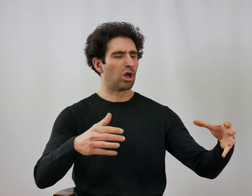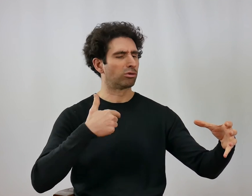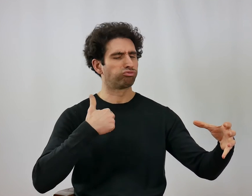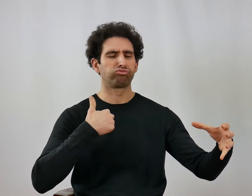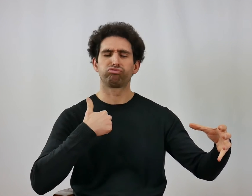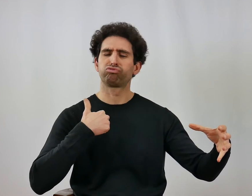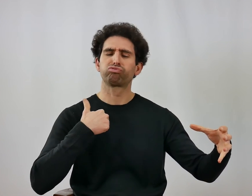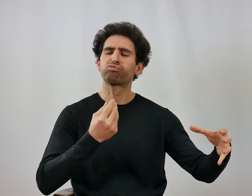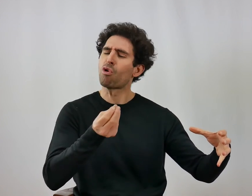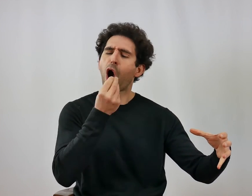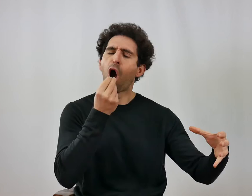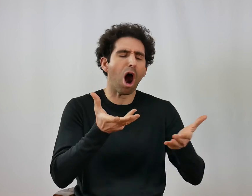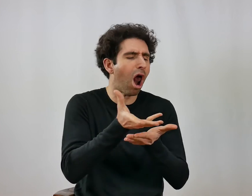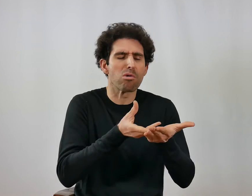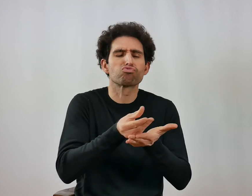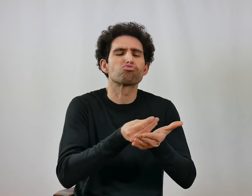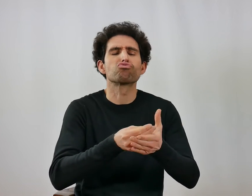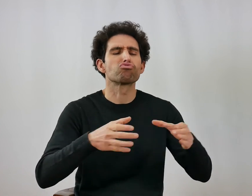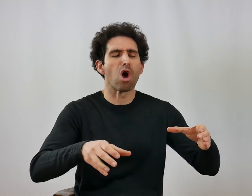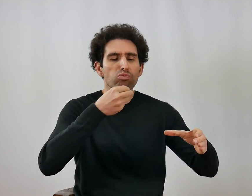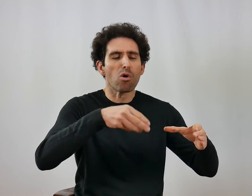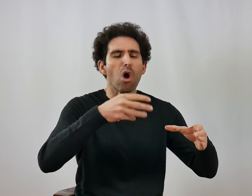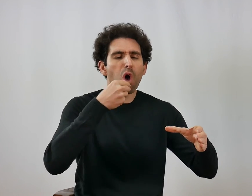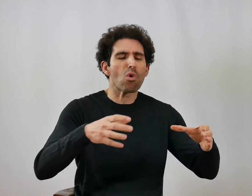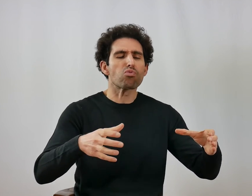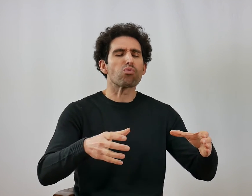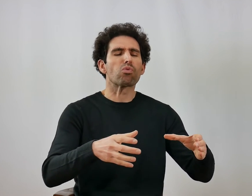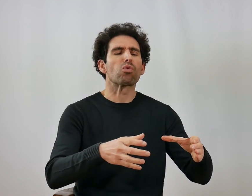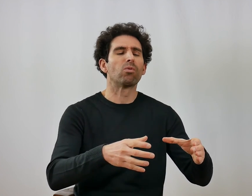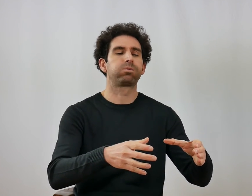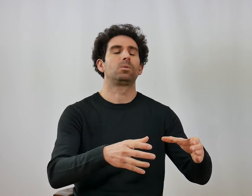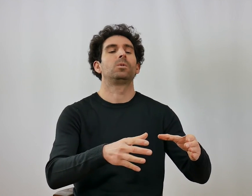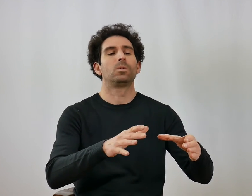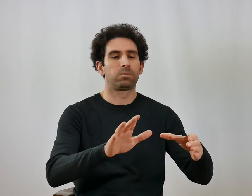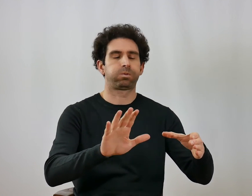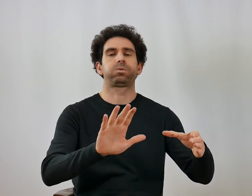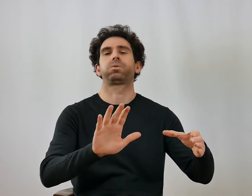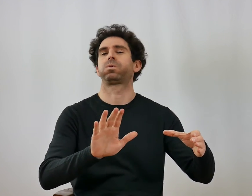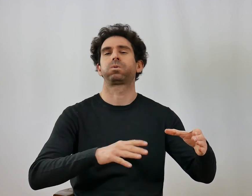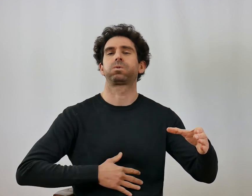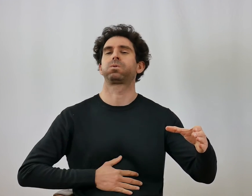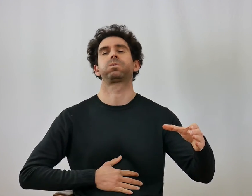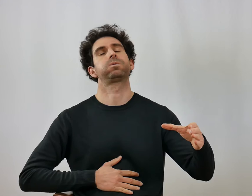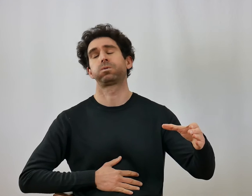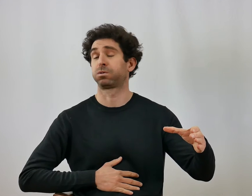je me sens capable de tout finir. Finalement non, je cale.